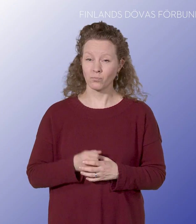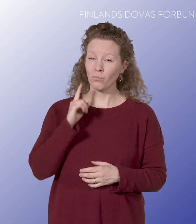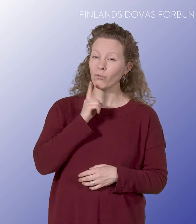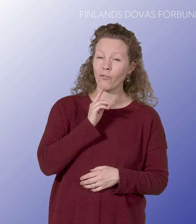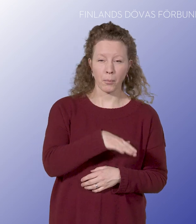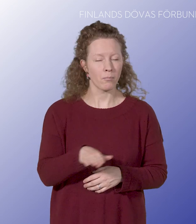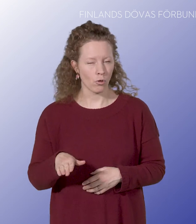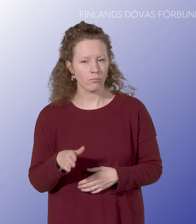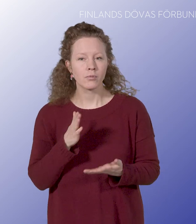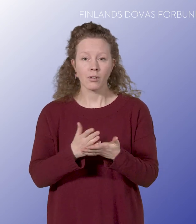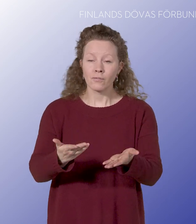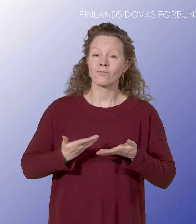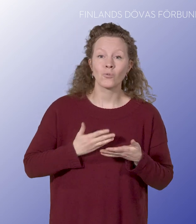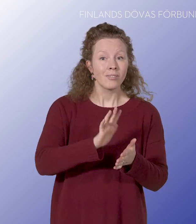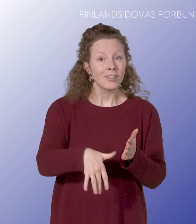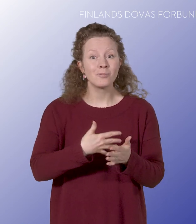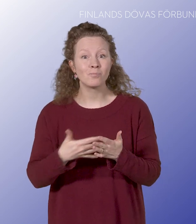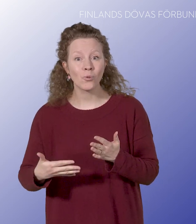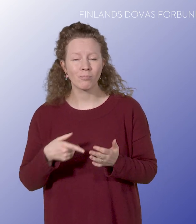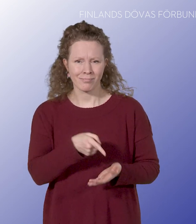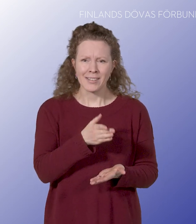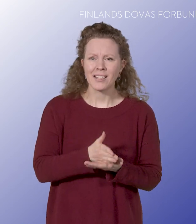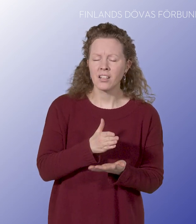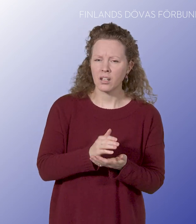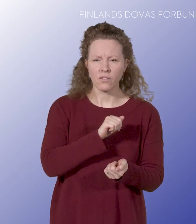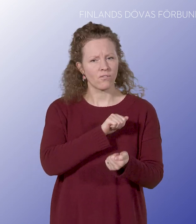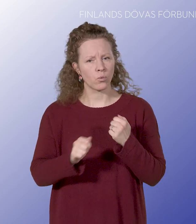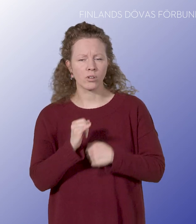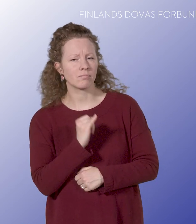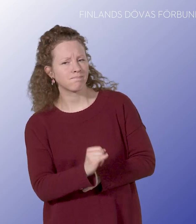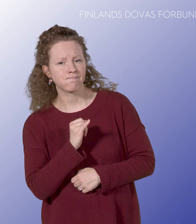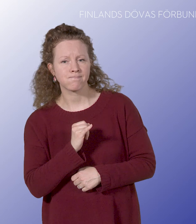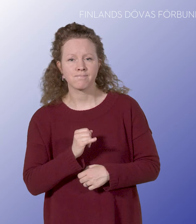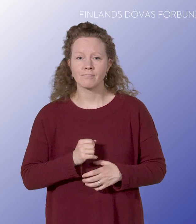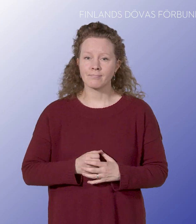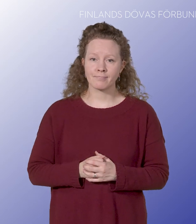Döva barns rätt till sitt nationella teckenspråk ska inte kränkas.